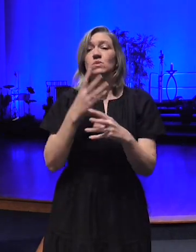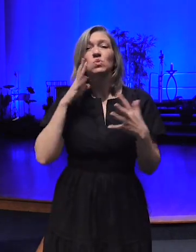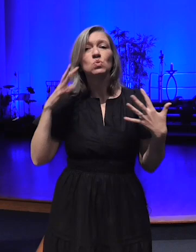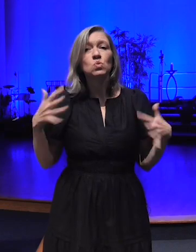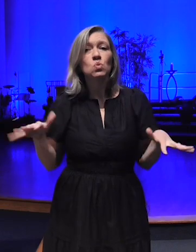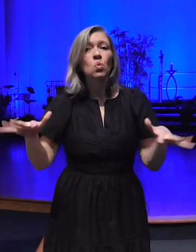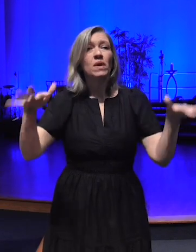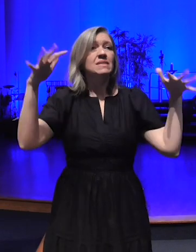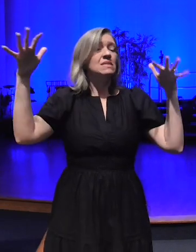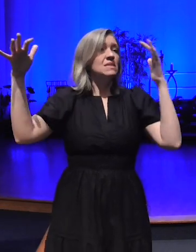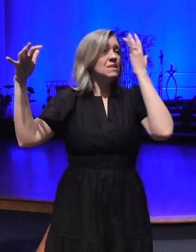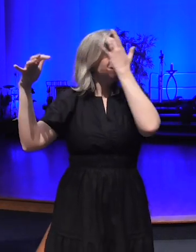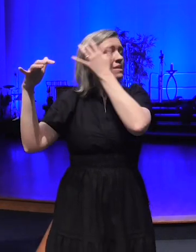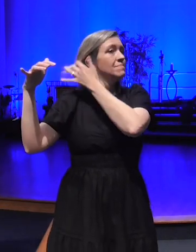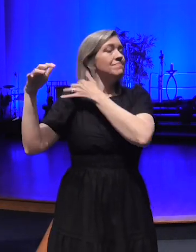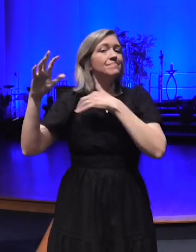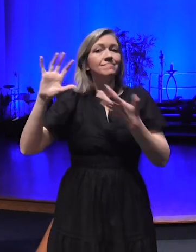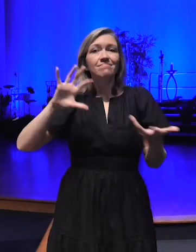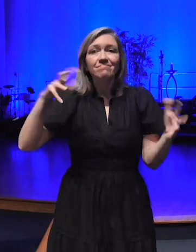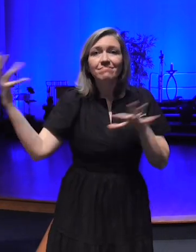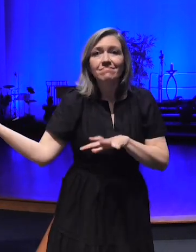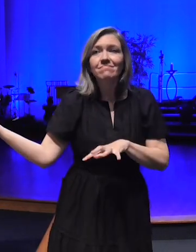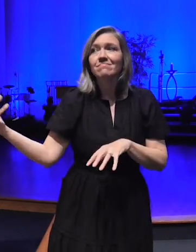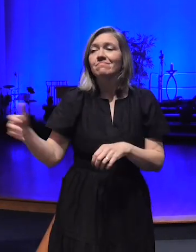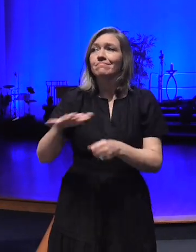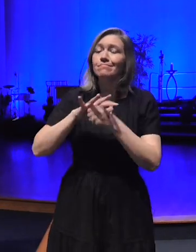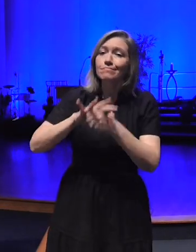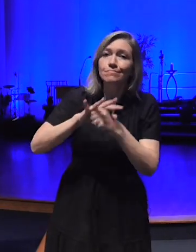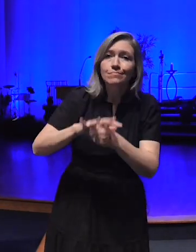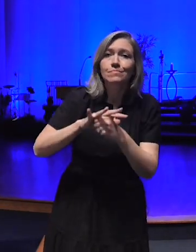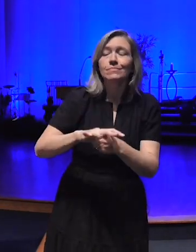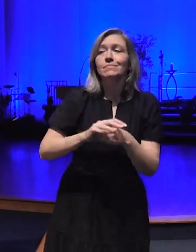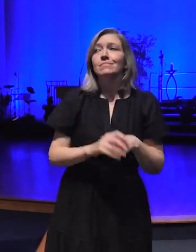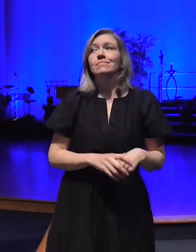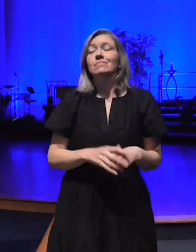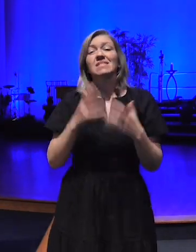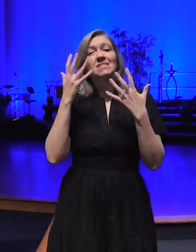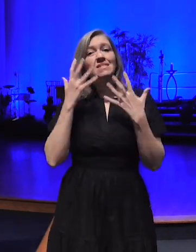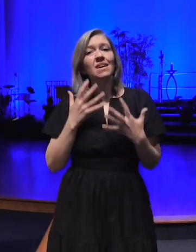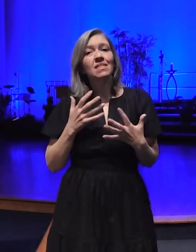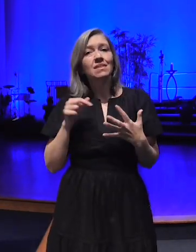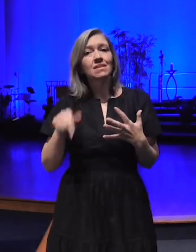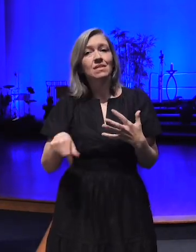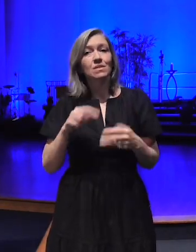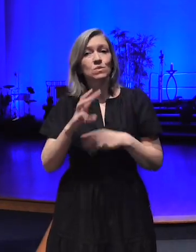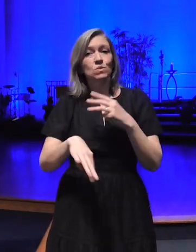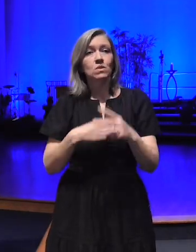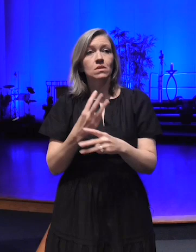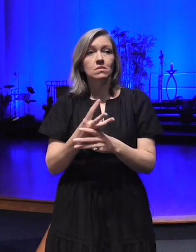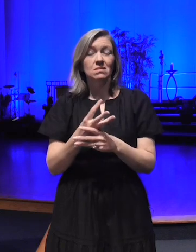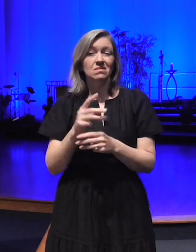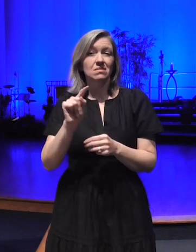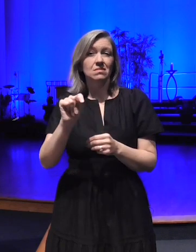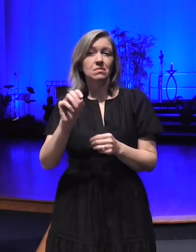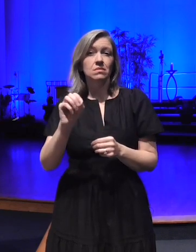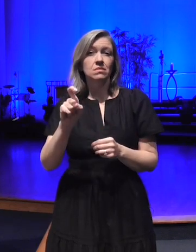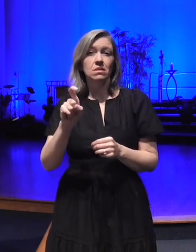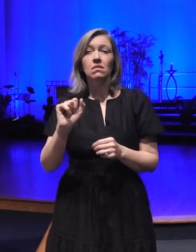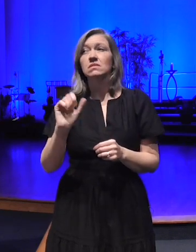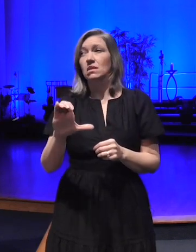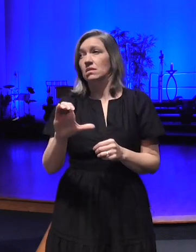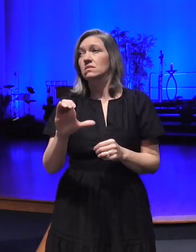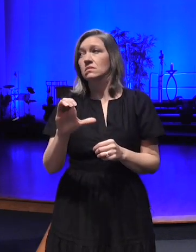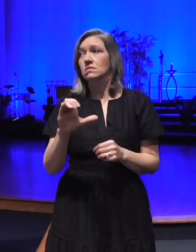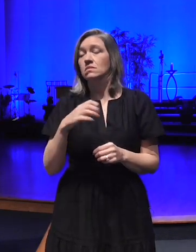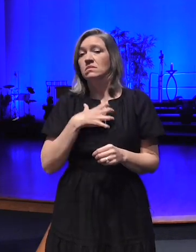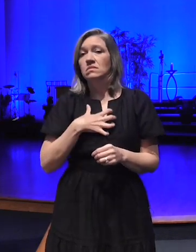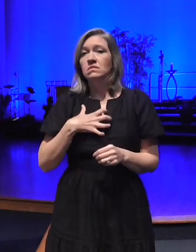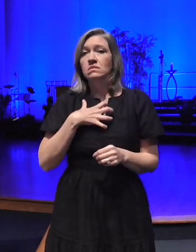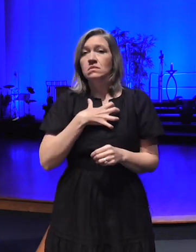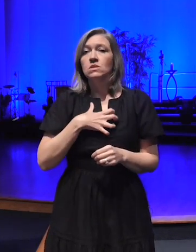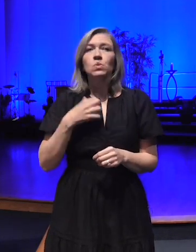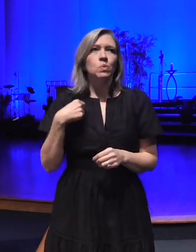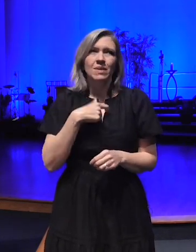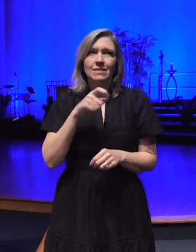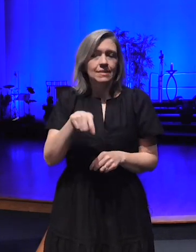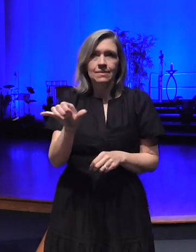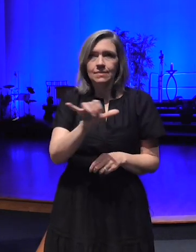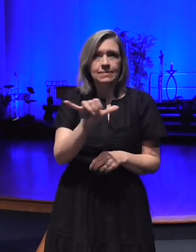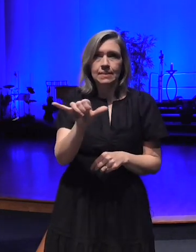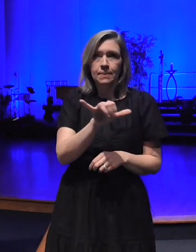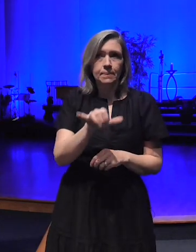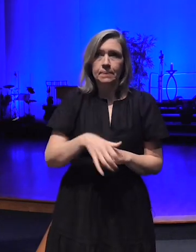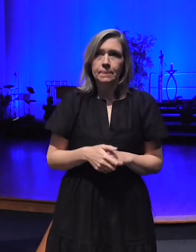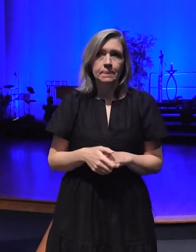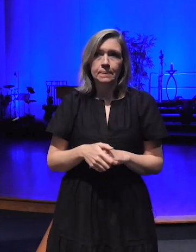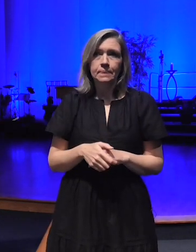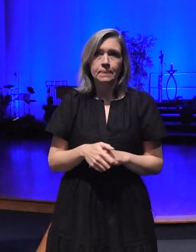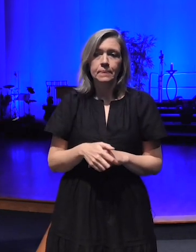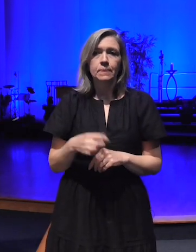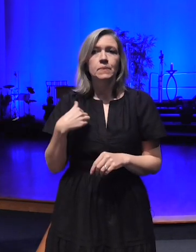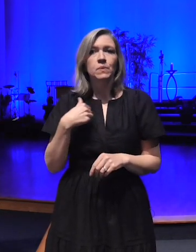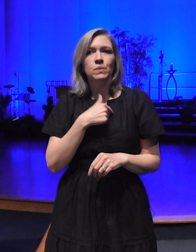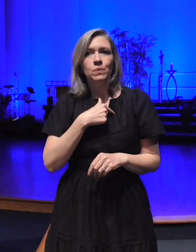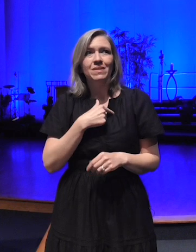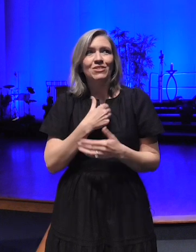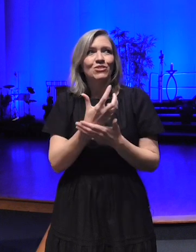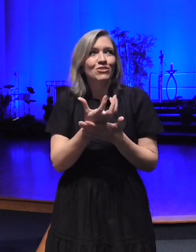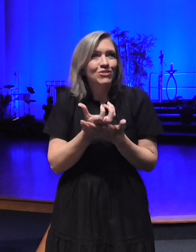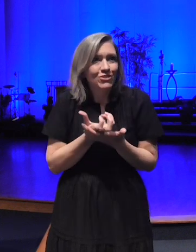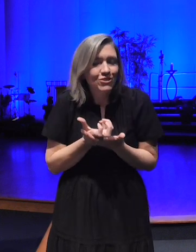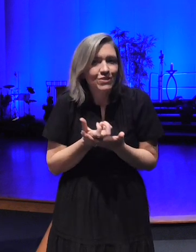caótico y lamentablemente bastante tóxico y por eso necesitamos lo mismo anhelamos momentos sagrados lo que sé